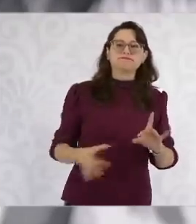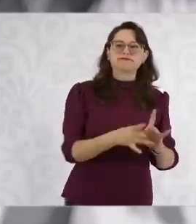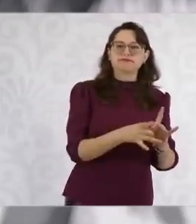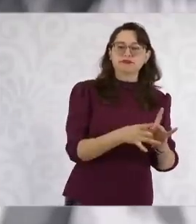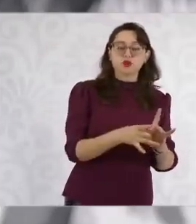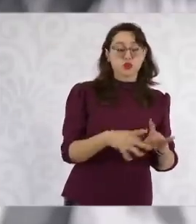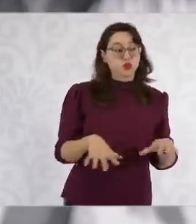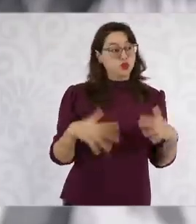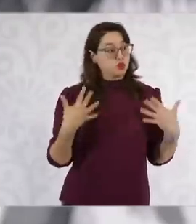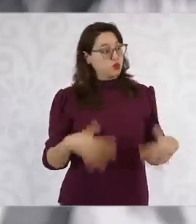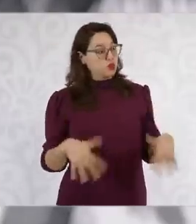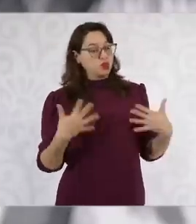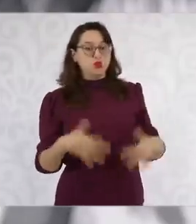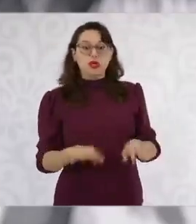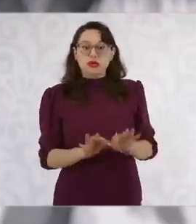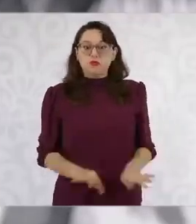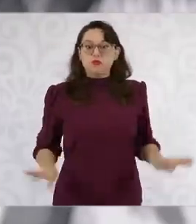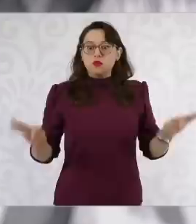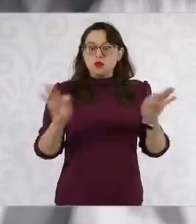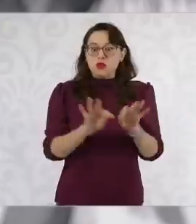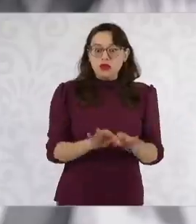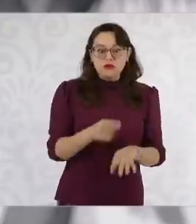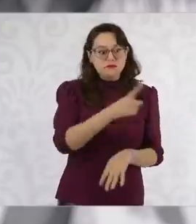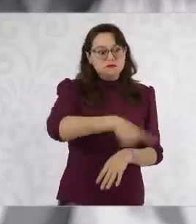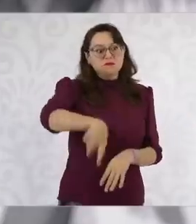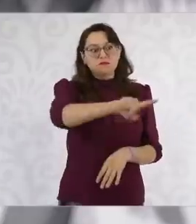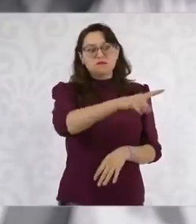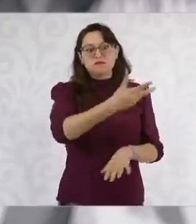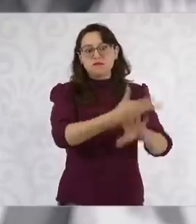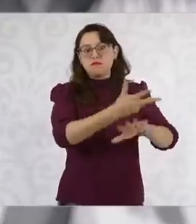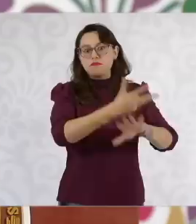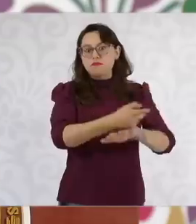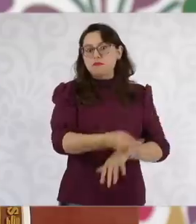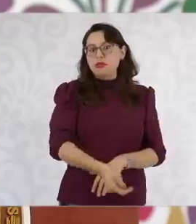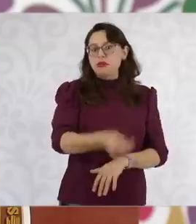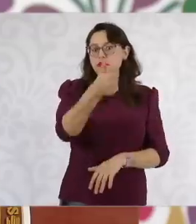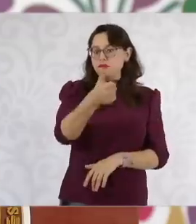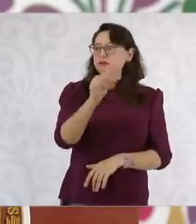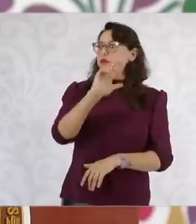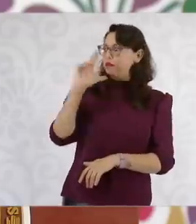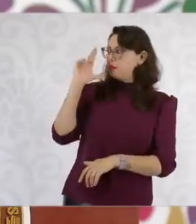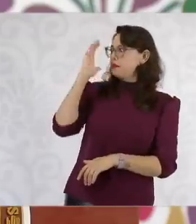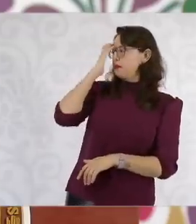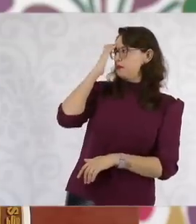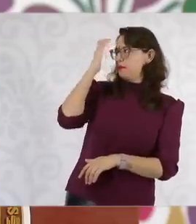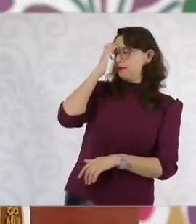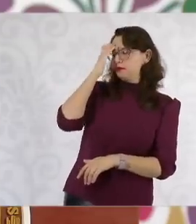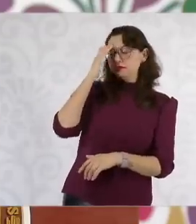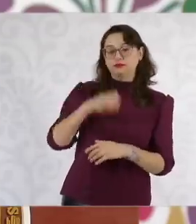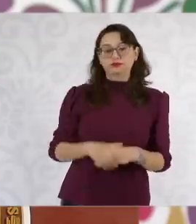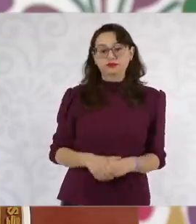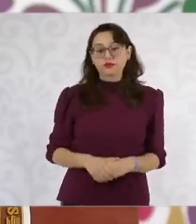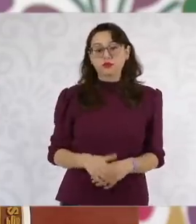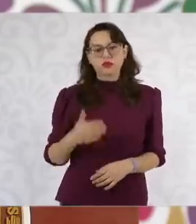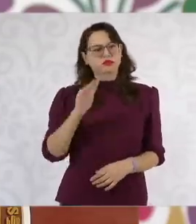relevante porque ya no es que México le dice a Estados Unidos necesitamos parar la entrada de